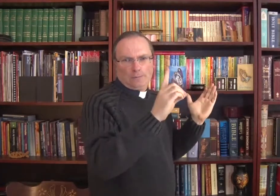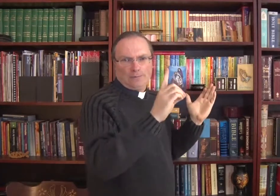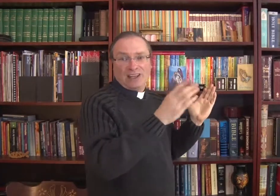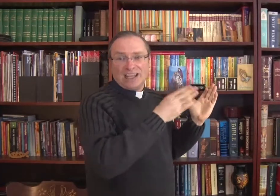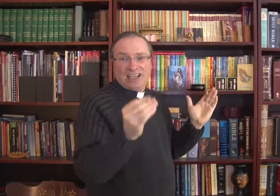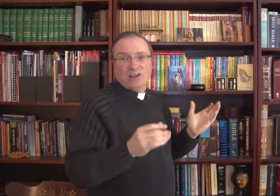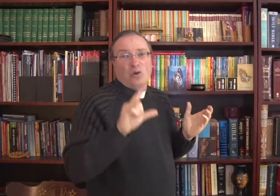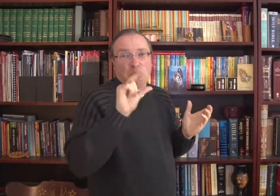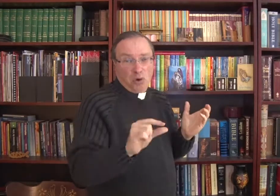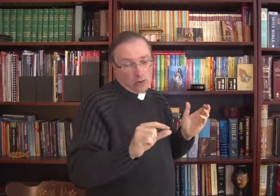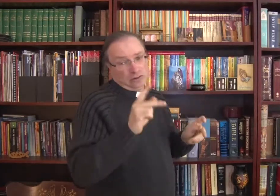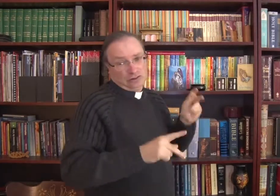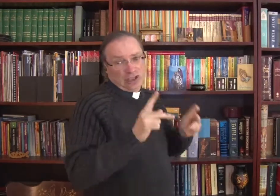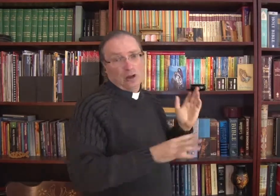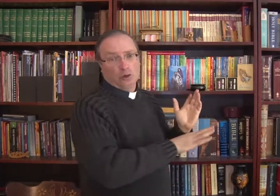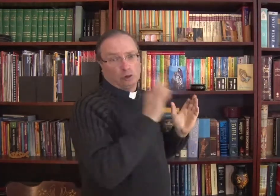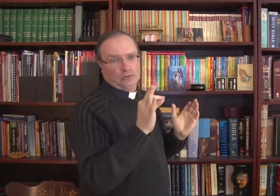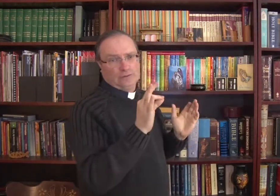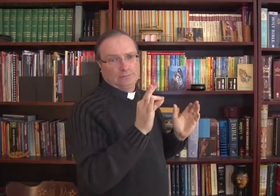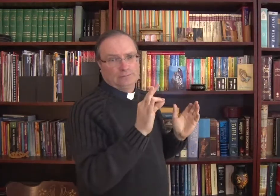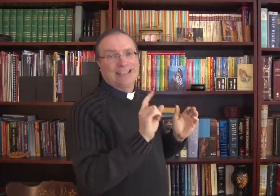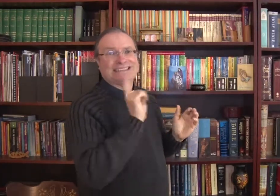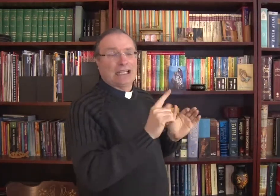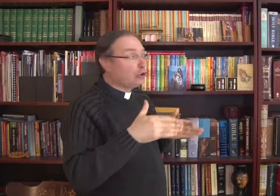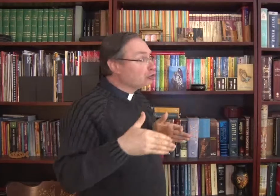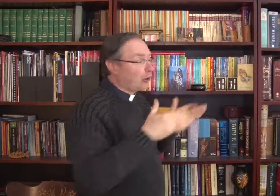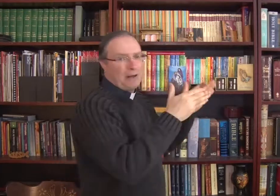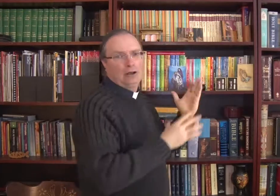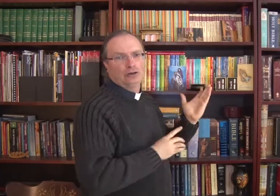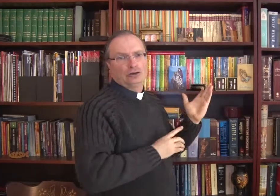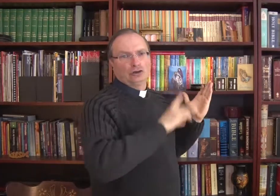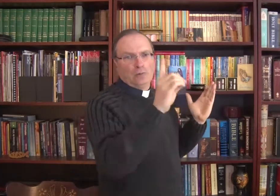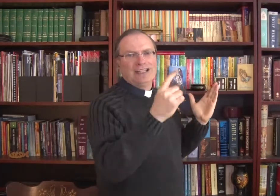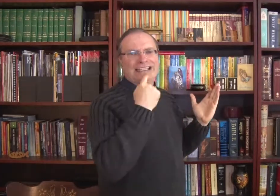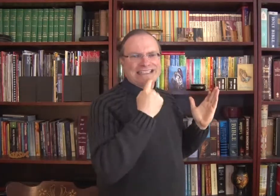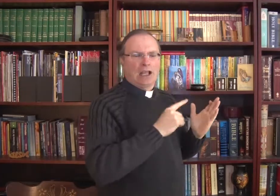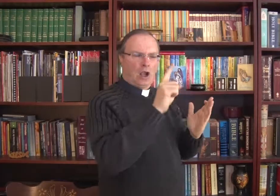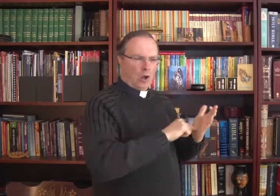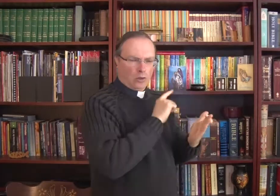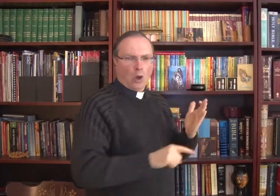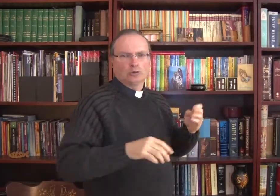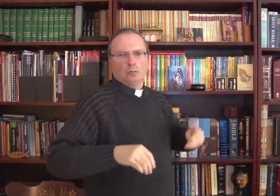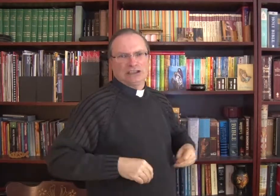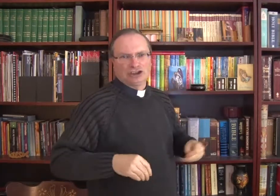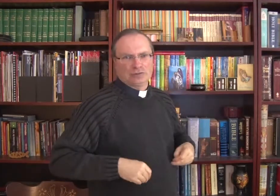et que peu de gens trouvent. C’est le chemin de Dieu, qui renonce aux péchés,